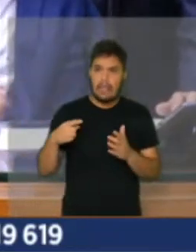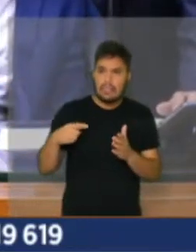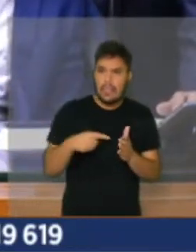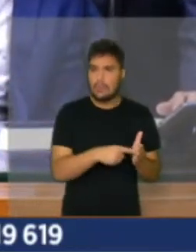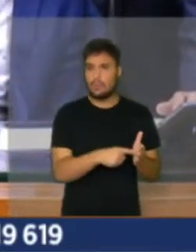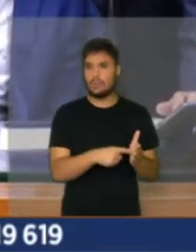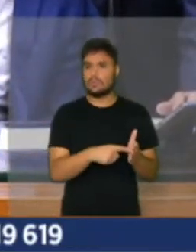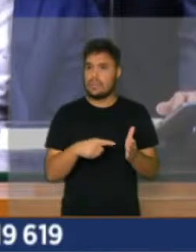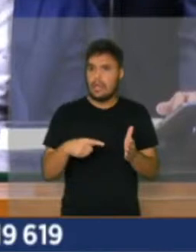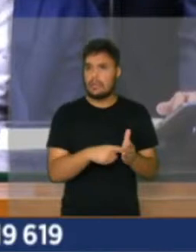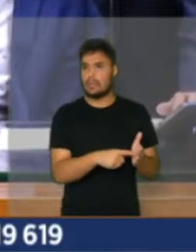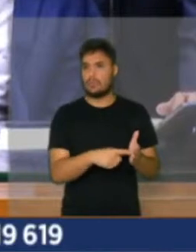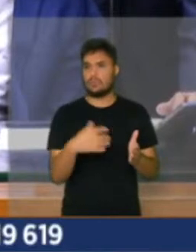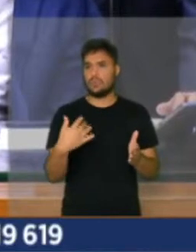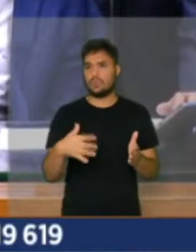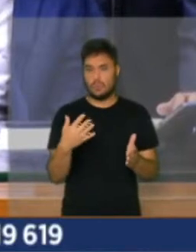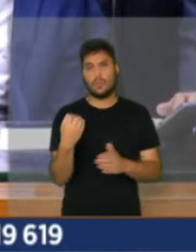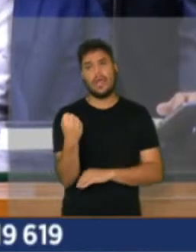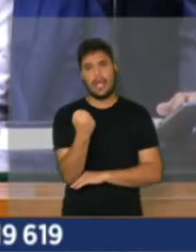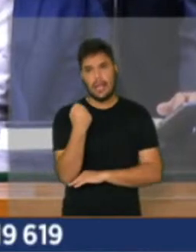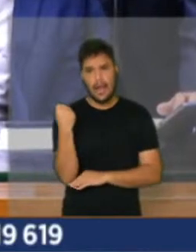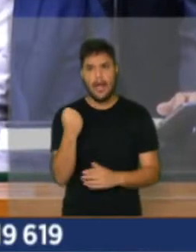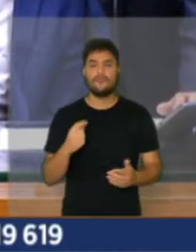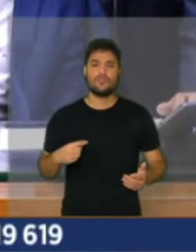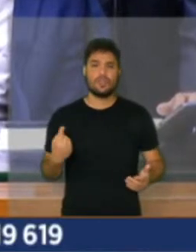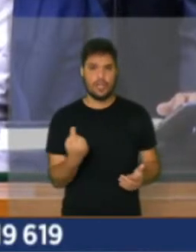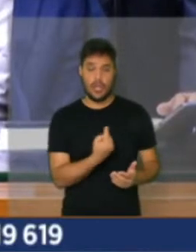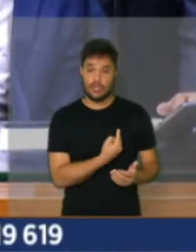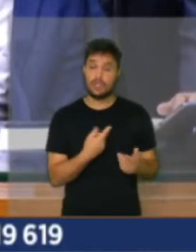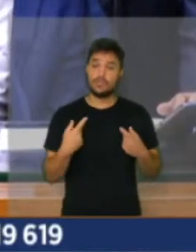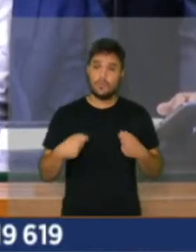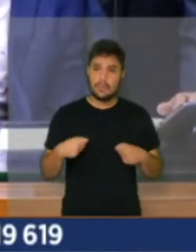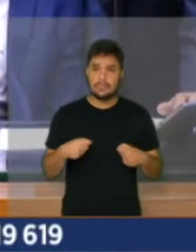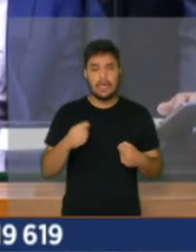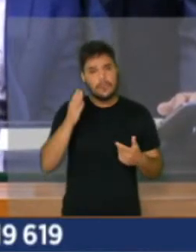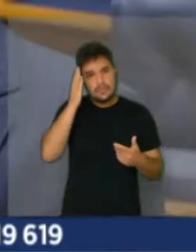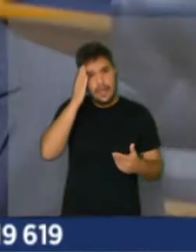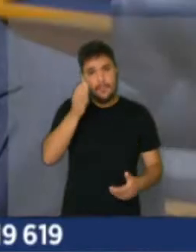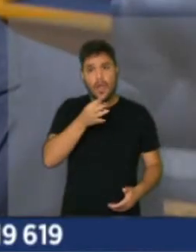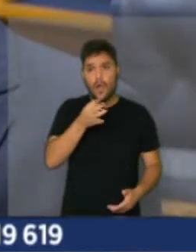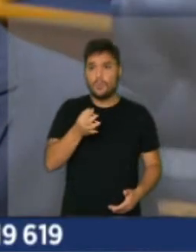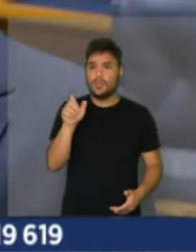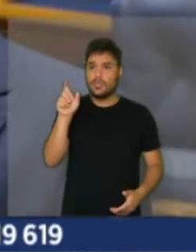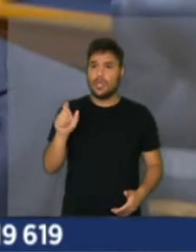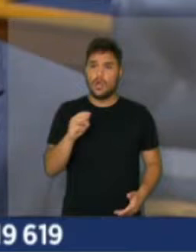GRAVES... E NÓS PRECISAMOS OUVIR O MINISTRO , SE PUDER, DE UMA FORMA GERAL NO CASO DO PLENÁRIO MELHOR DO QUE EM